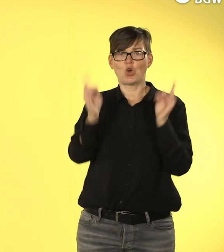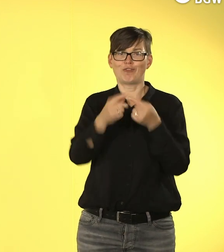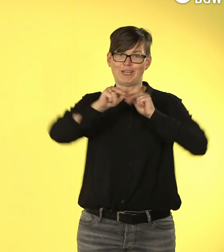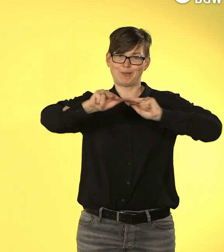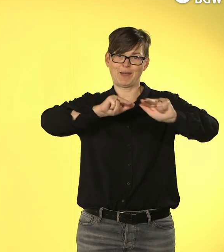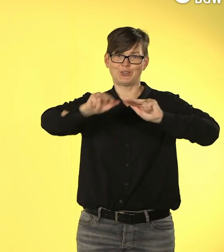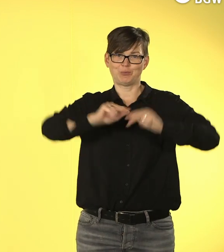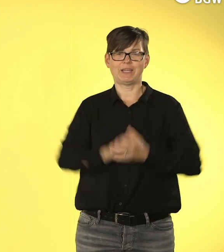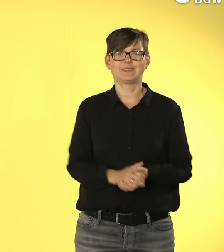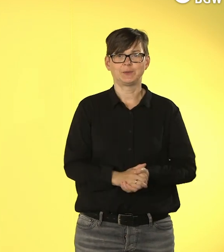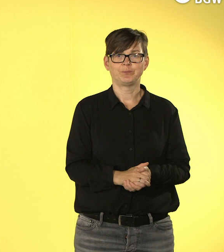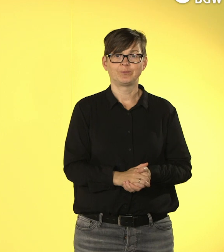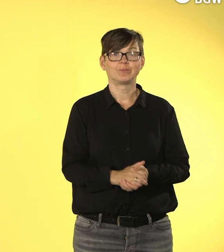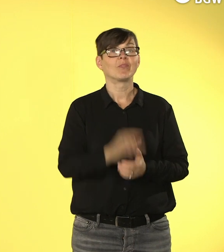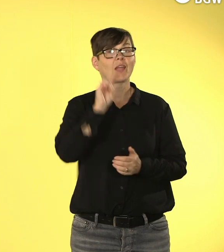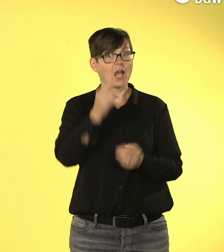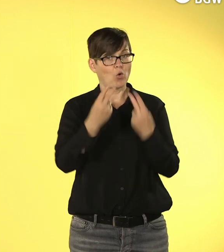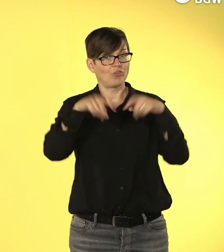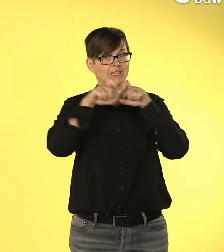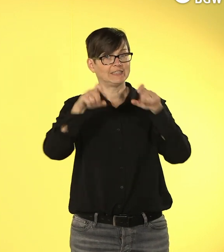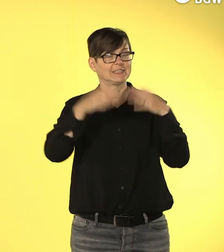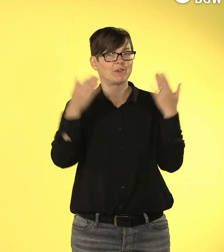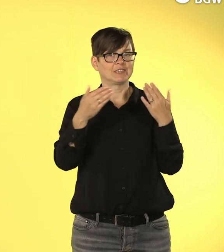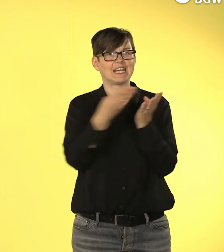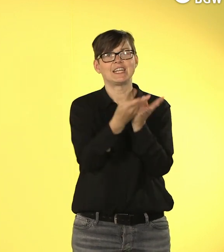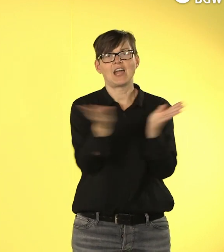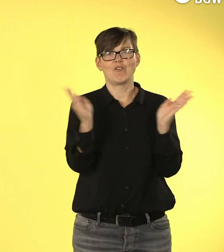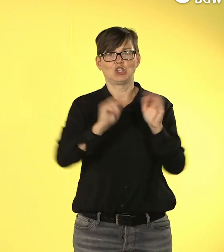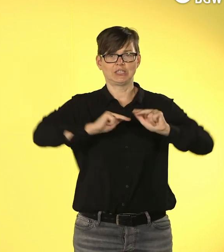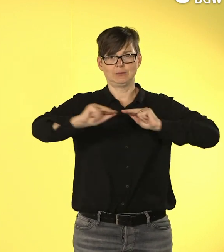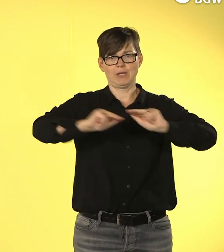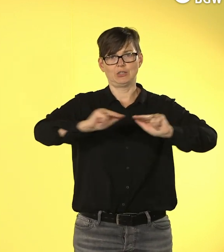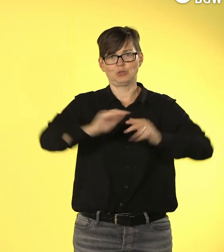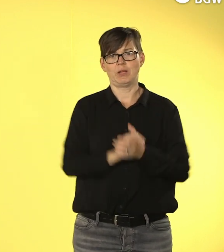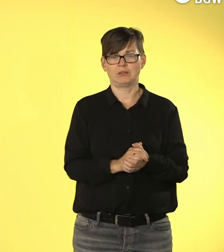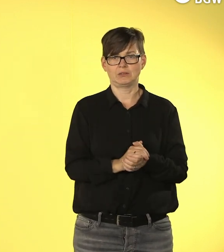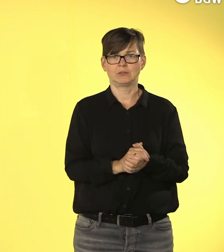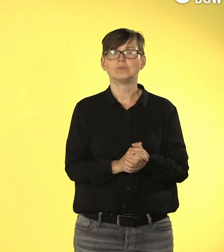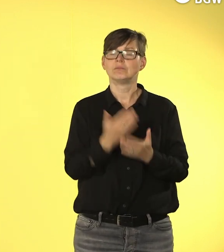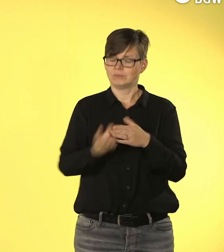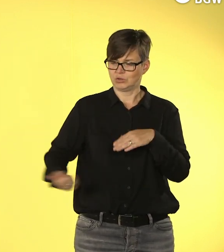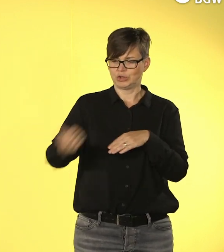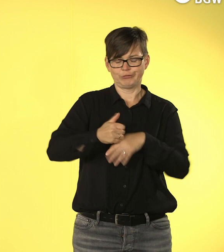Diversity Management - ein wichtiger Punkt in der neueren Zeit.